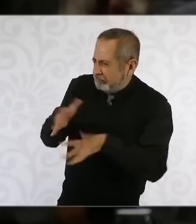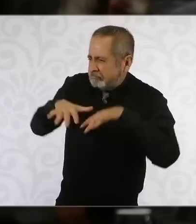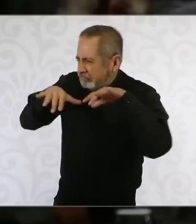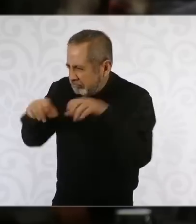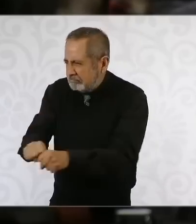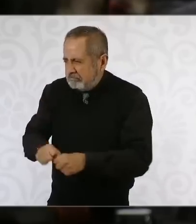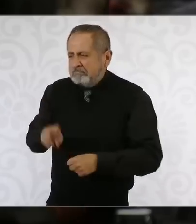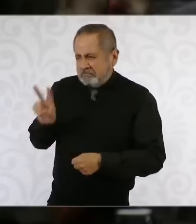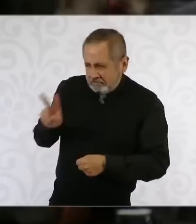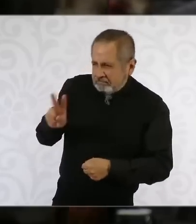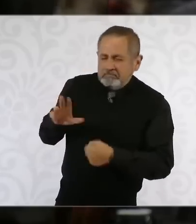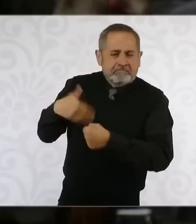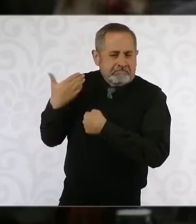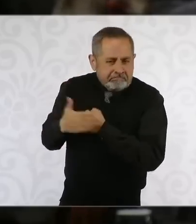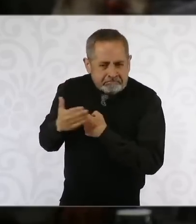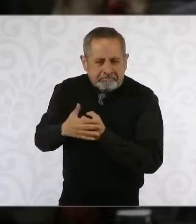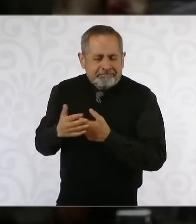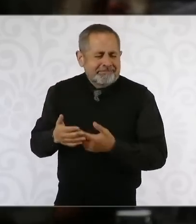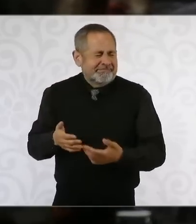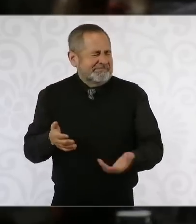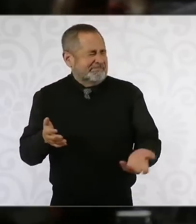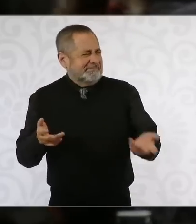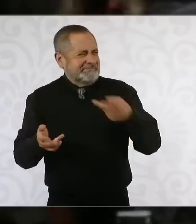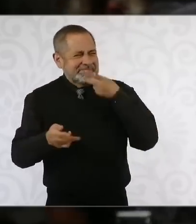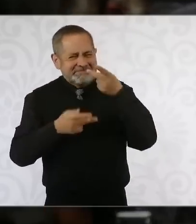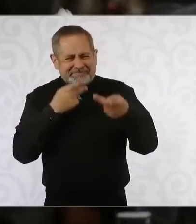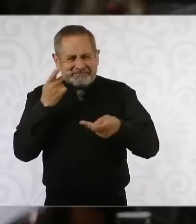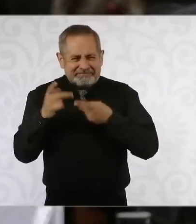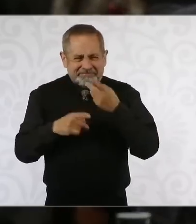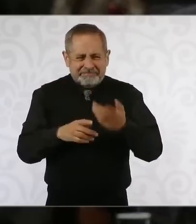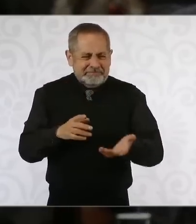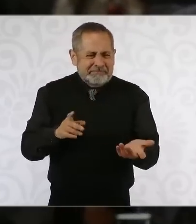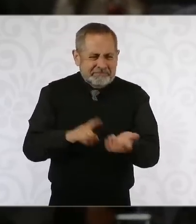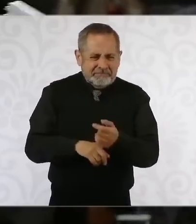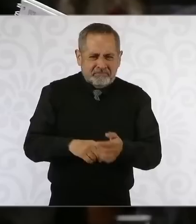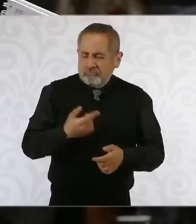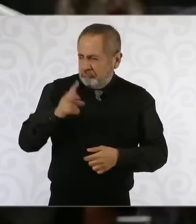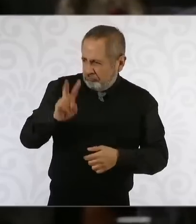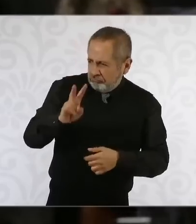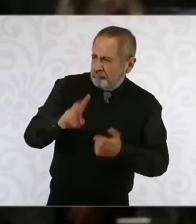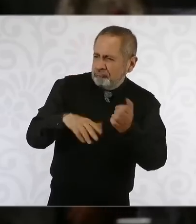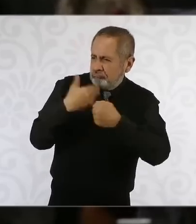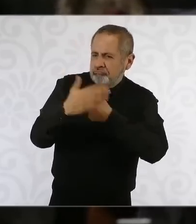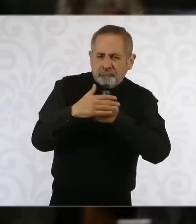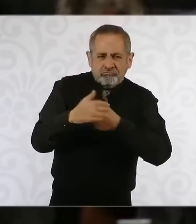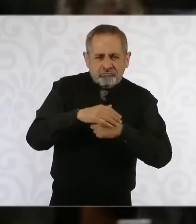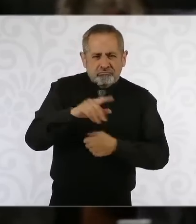haber esto y que con la declaración de que haría eventualmente porque lo anunció así Donald Trump